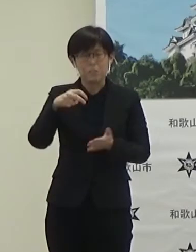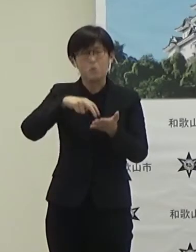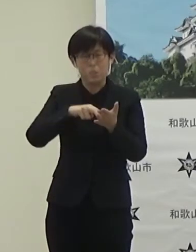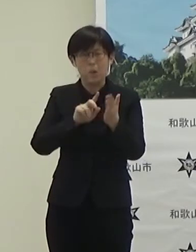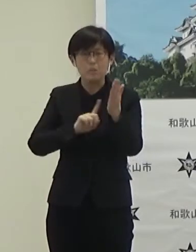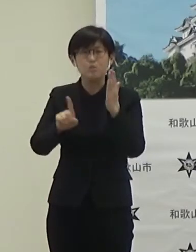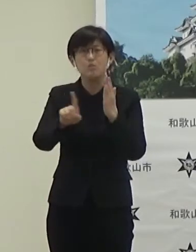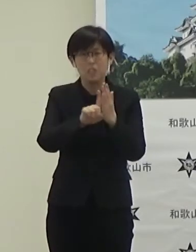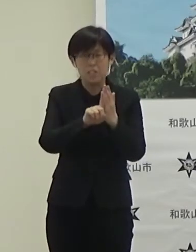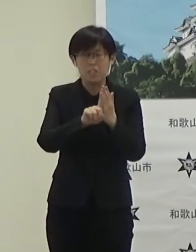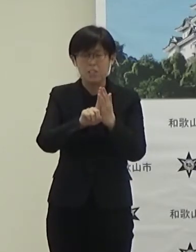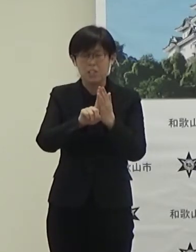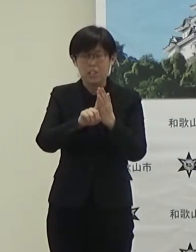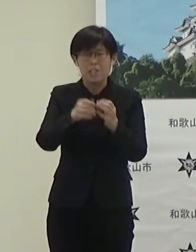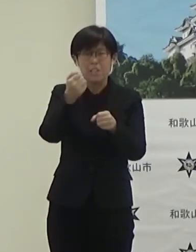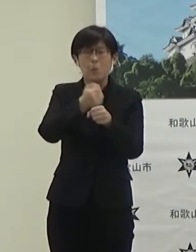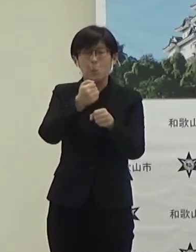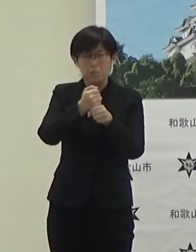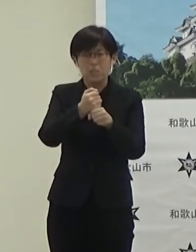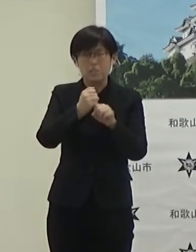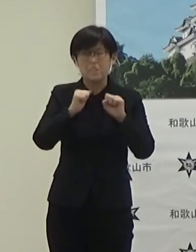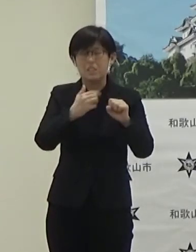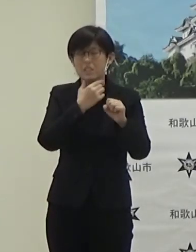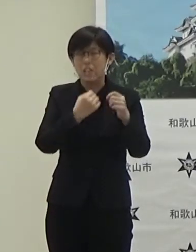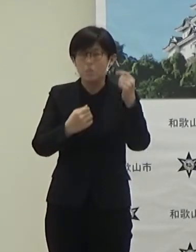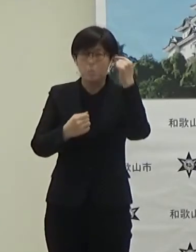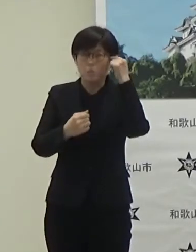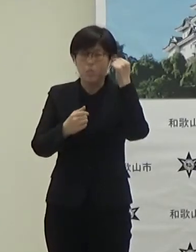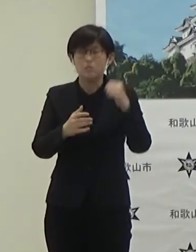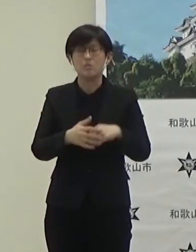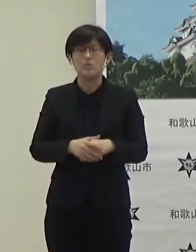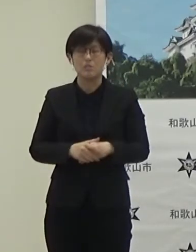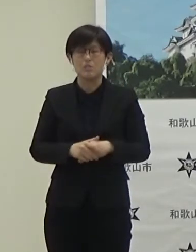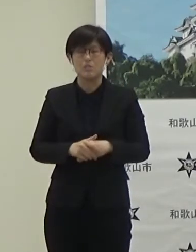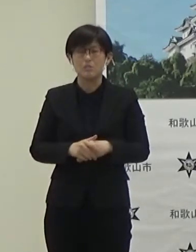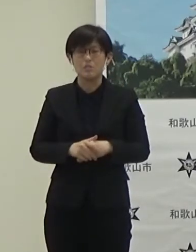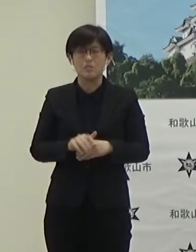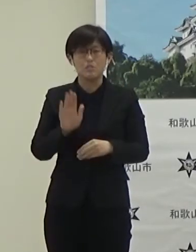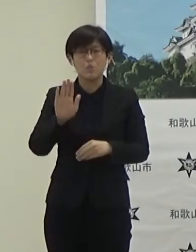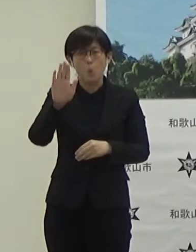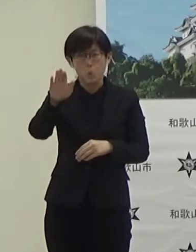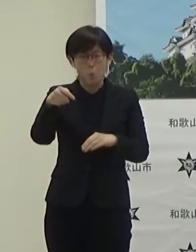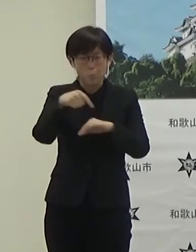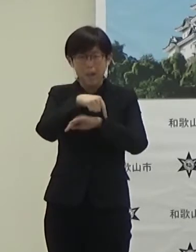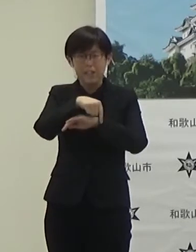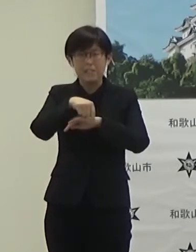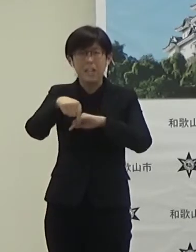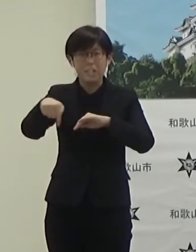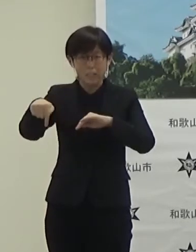次の段階に向けて次の段階の計画段階評価ということで次の